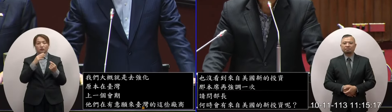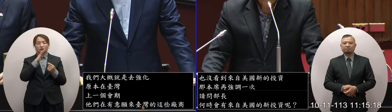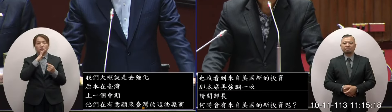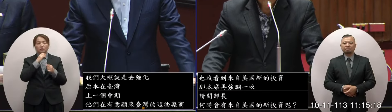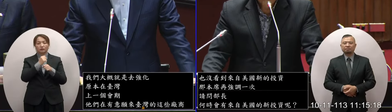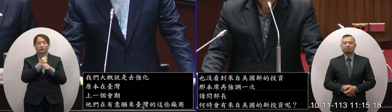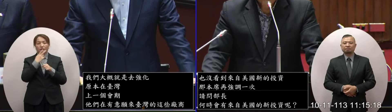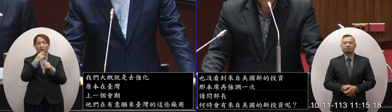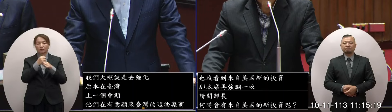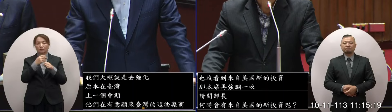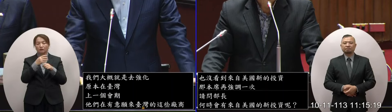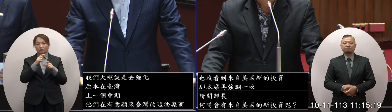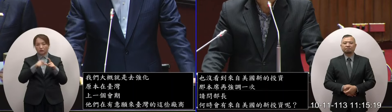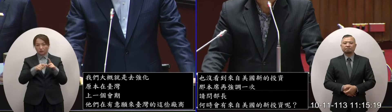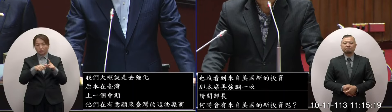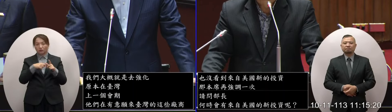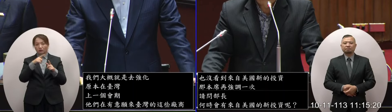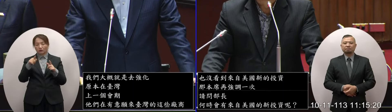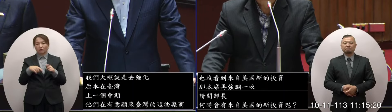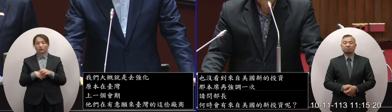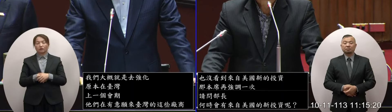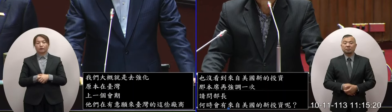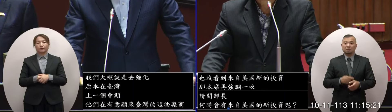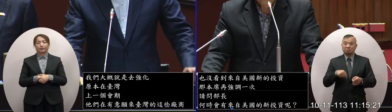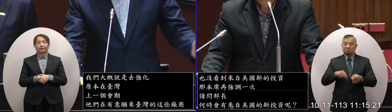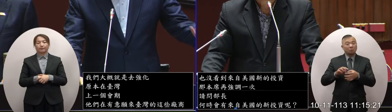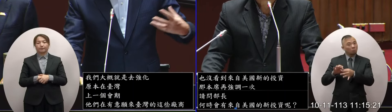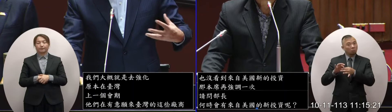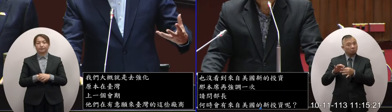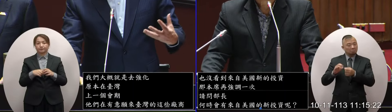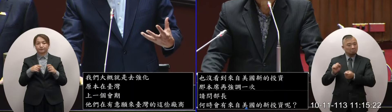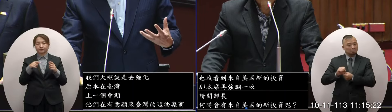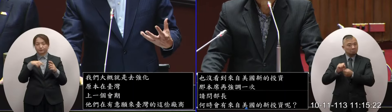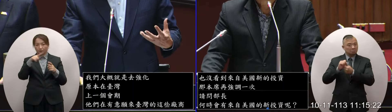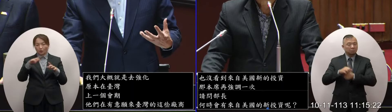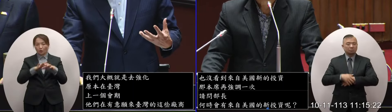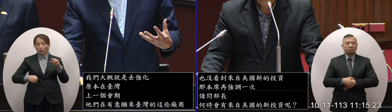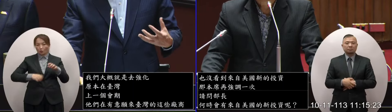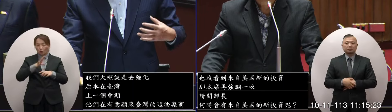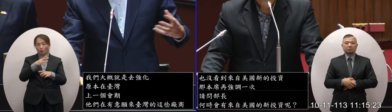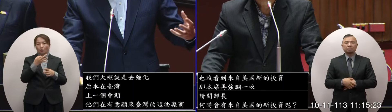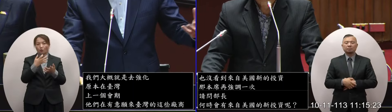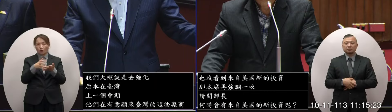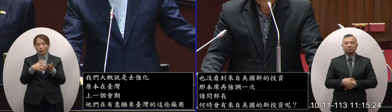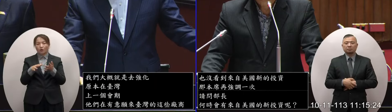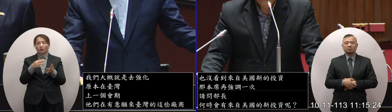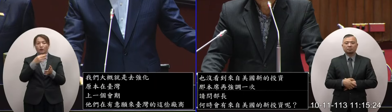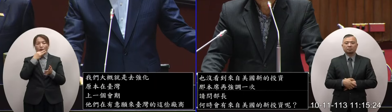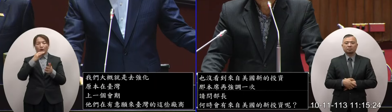這些廠商 就是強化而已啊 沒有因為他們會投資很多的錢 我們怕他去投資別人